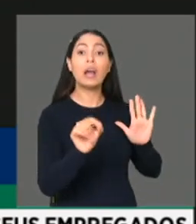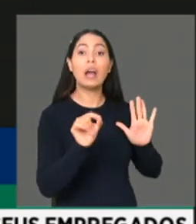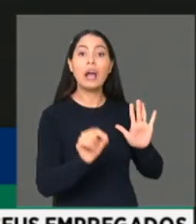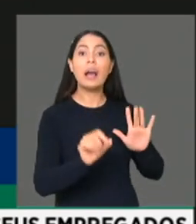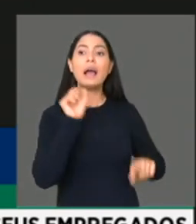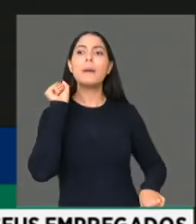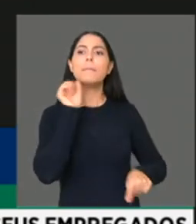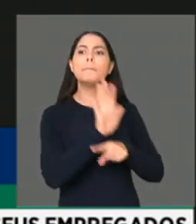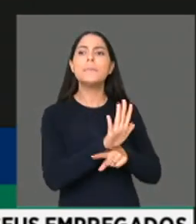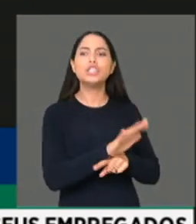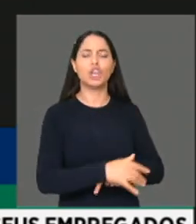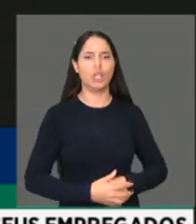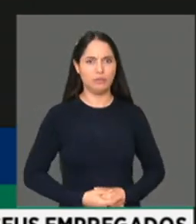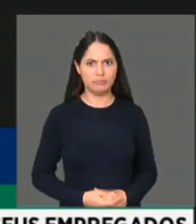AS EMPRESAS QUE COMPRAM ESSAS